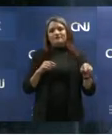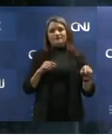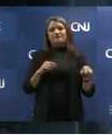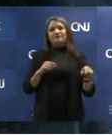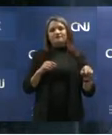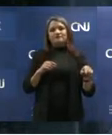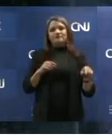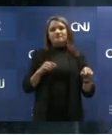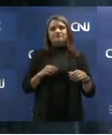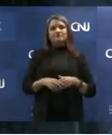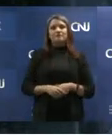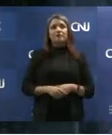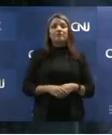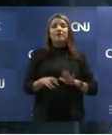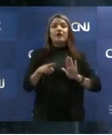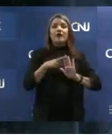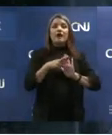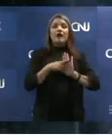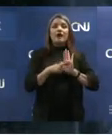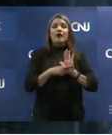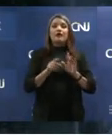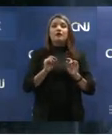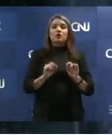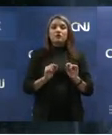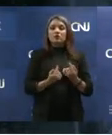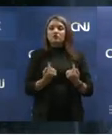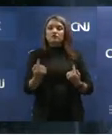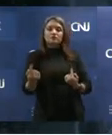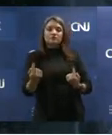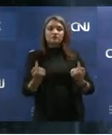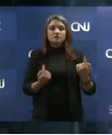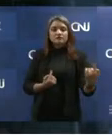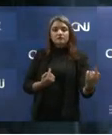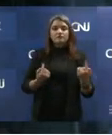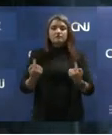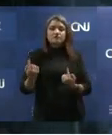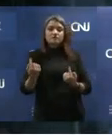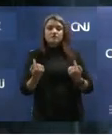A regra de alternância e sucessiva idade estampada no texto legal, por certo,